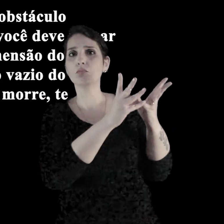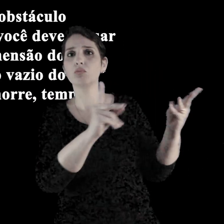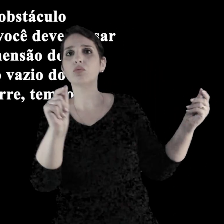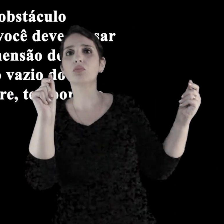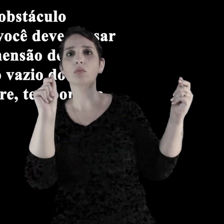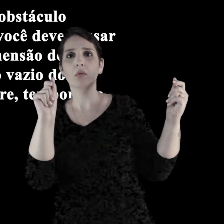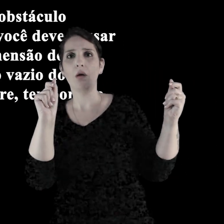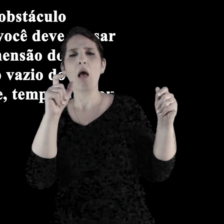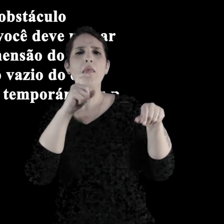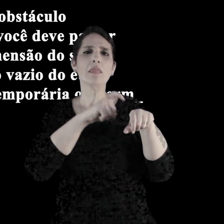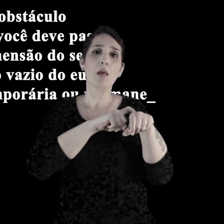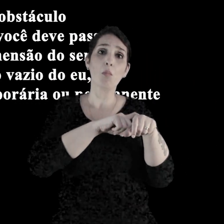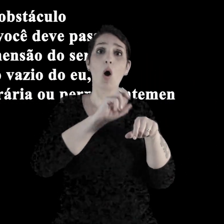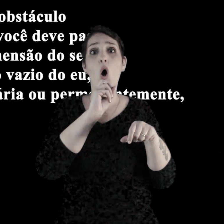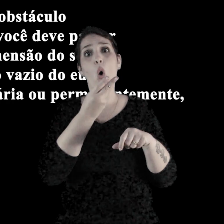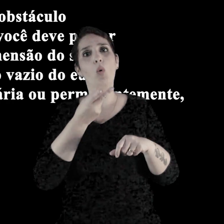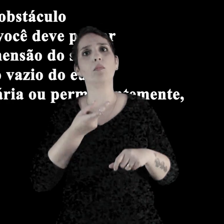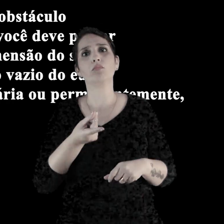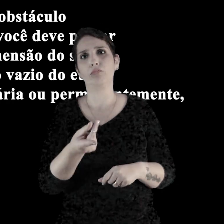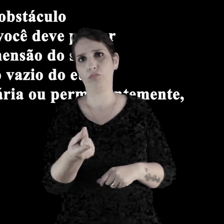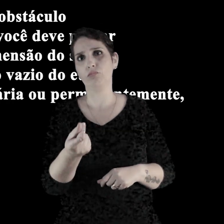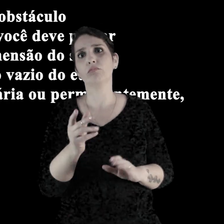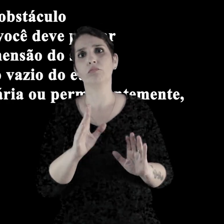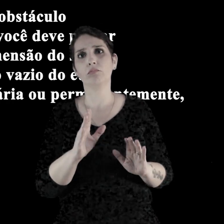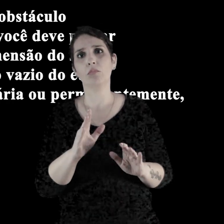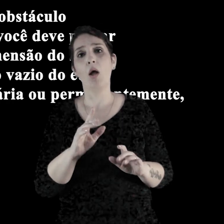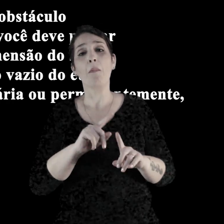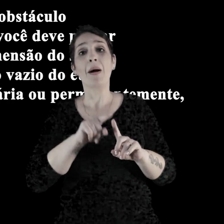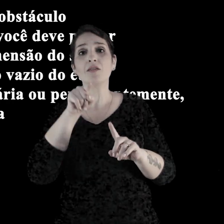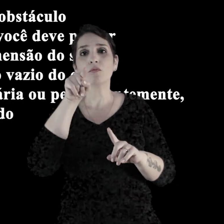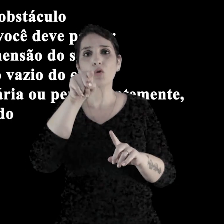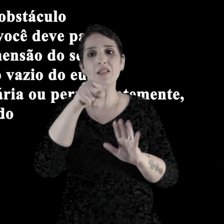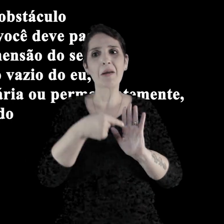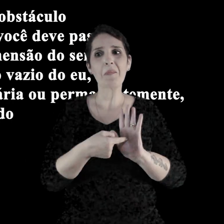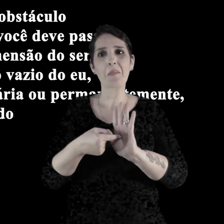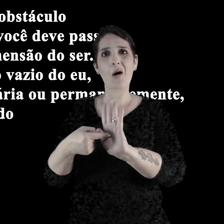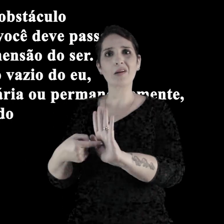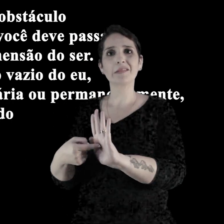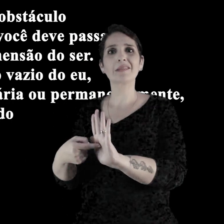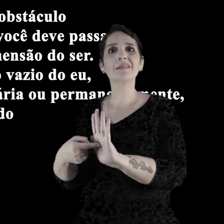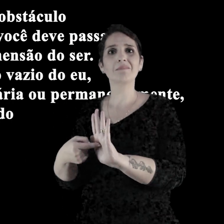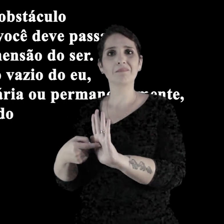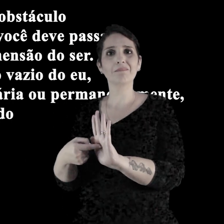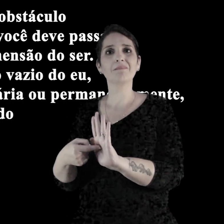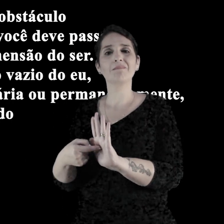temporária ou permanentemente, e você é revelado,